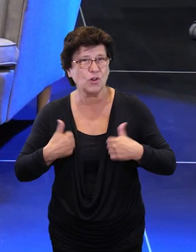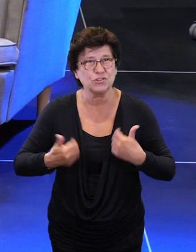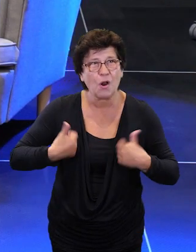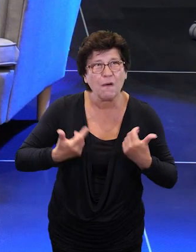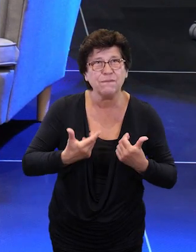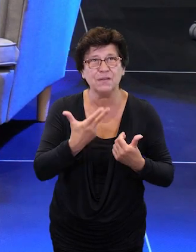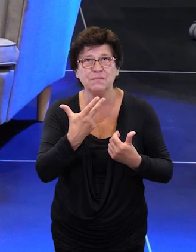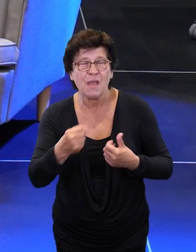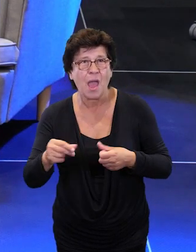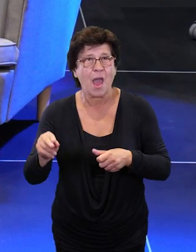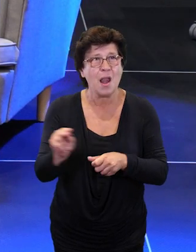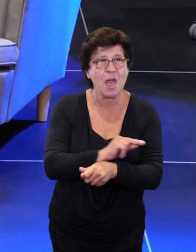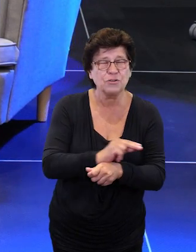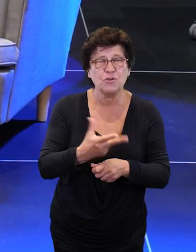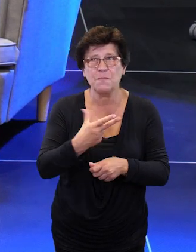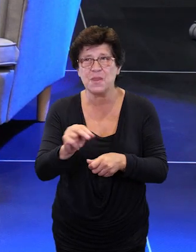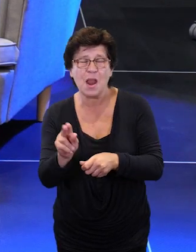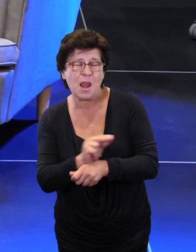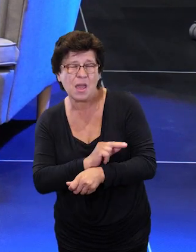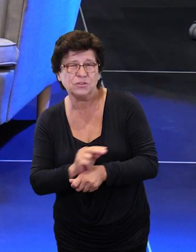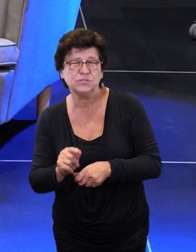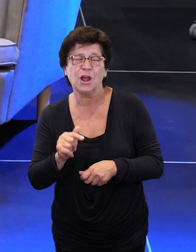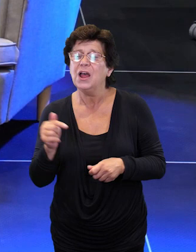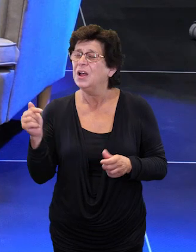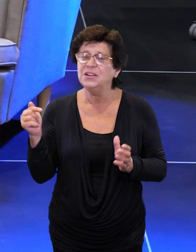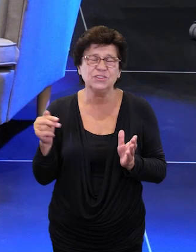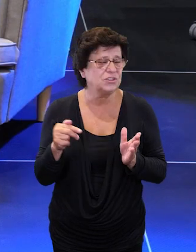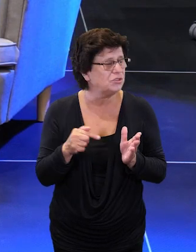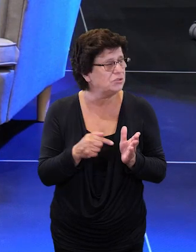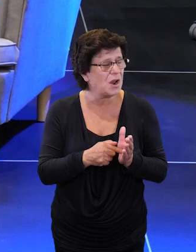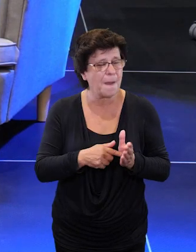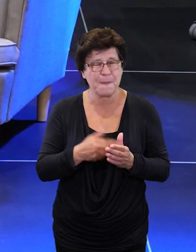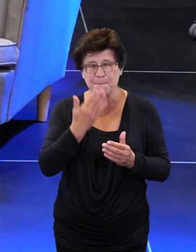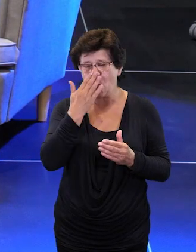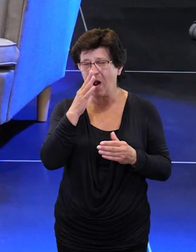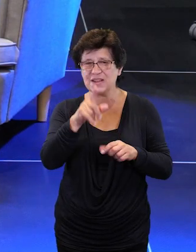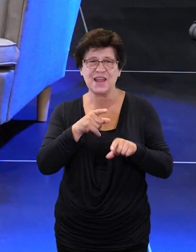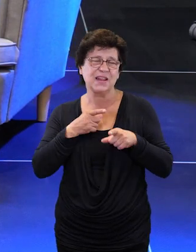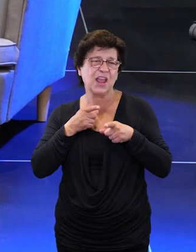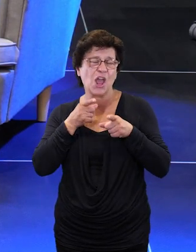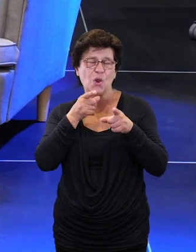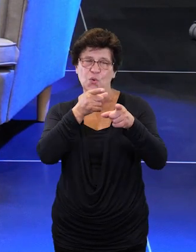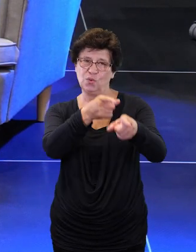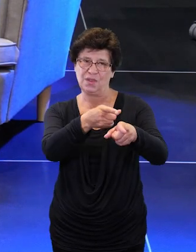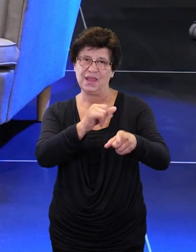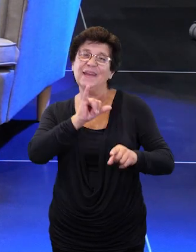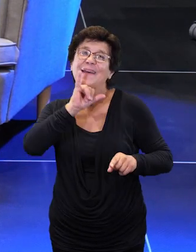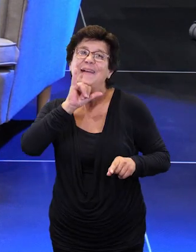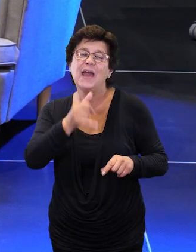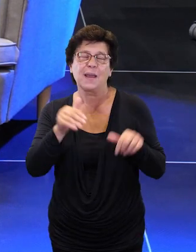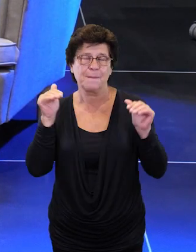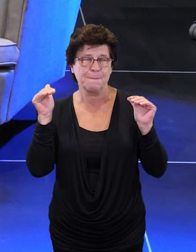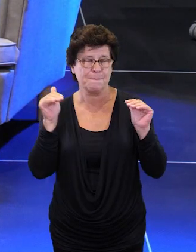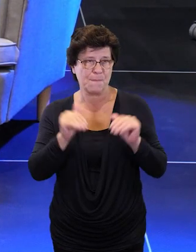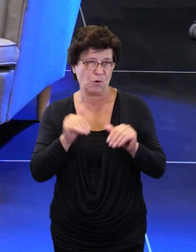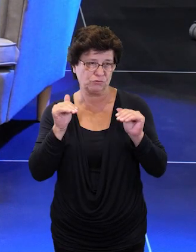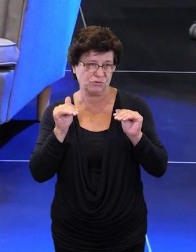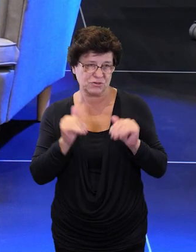Na pewno trzeba pacjenta nakierunkowywać, czy pacjentów, - Czyli taka rola edukacyjna. na coś, co ma dowód na to, że działa,